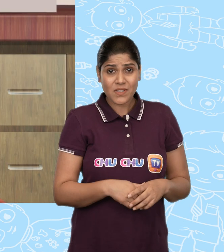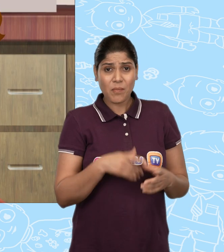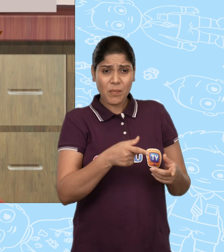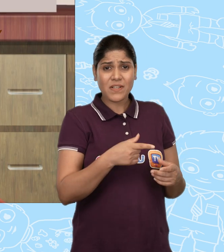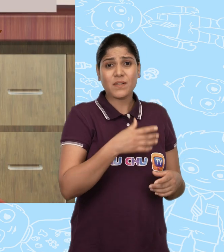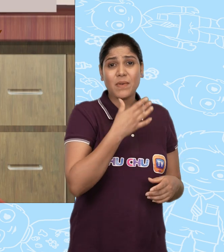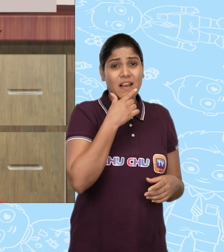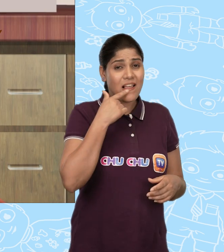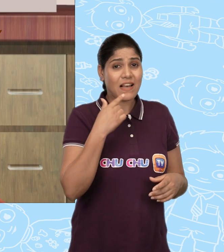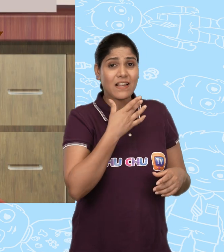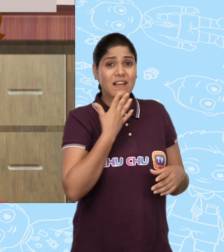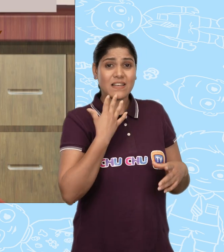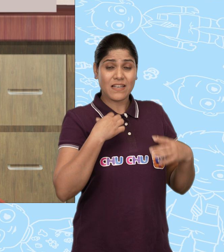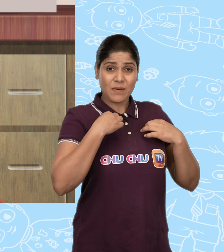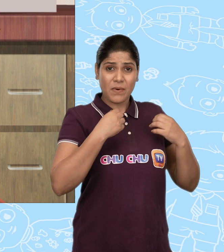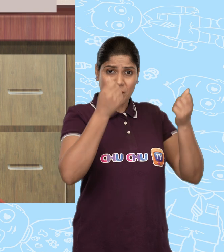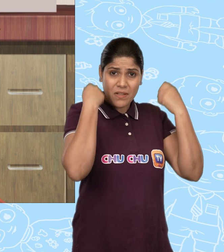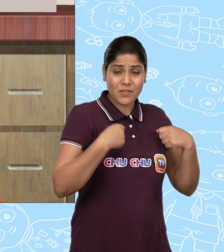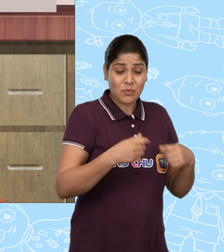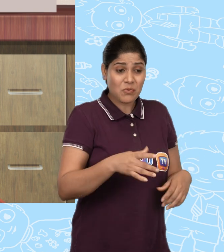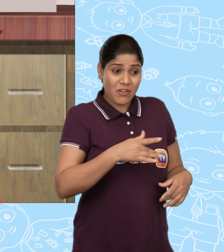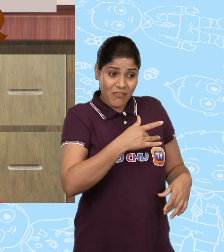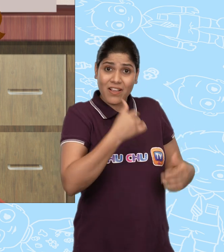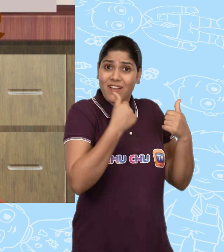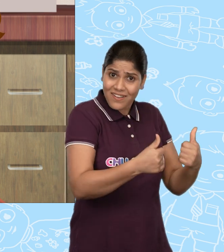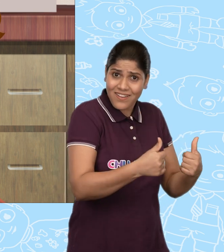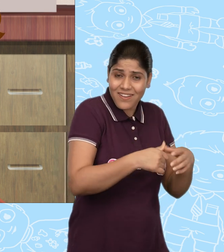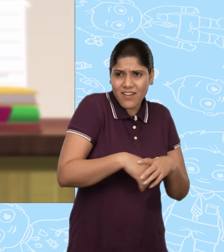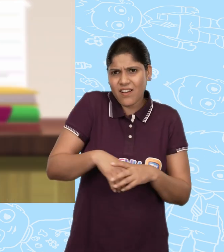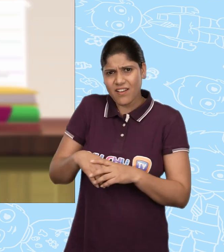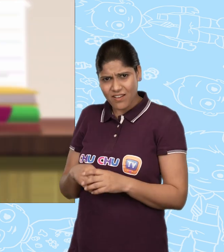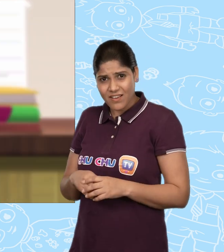तभी जब मै लाल कपडे पहनती हूँ तो मुझे अच्छा लगता है! हह?